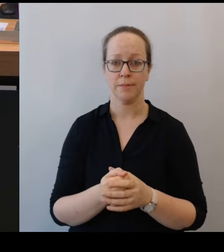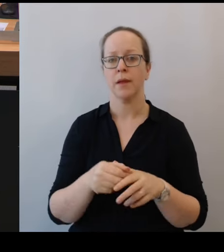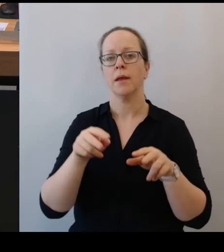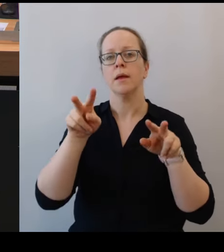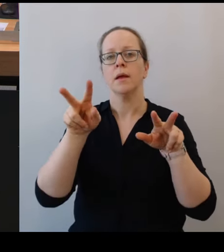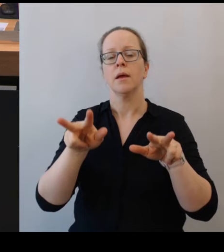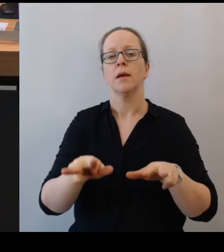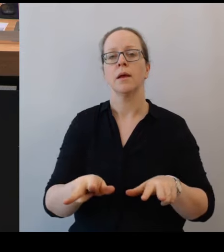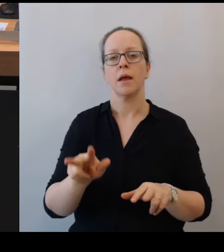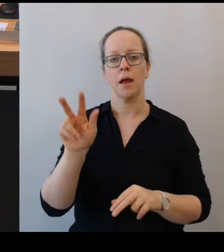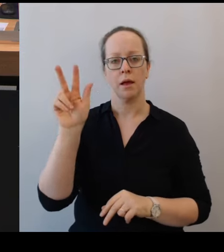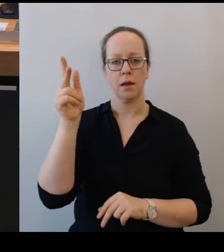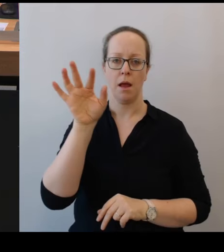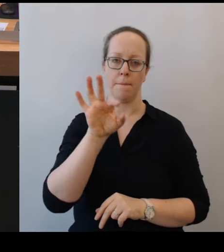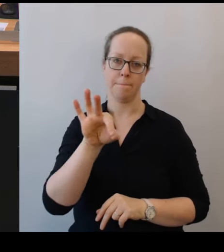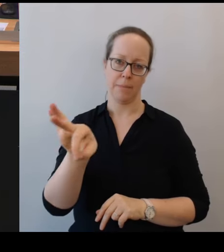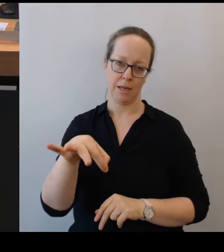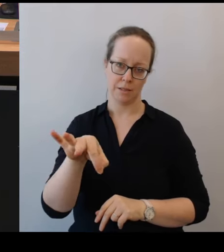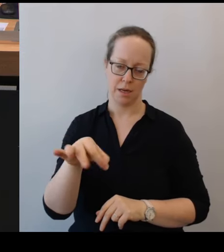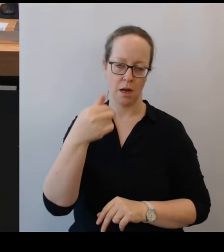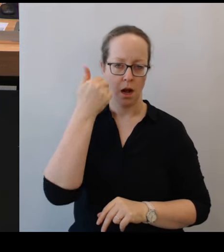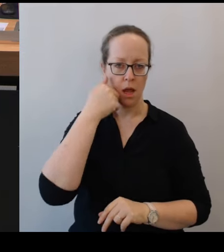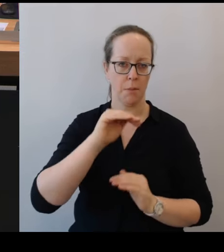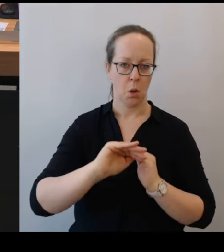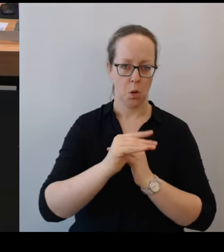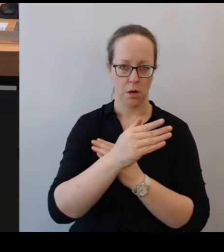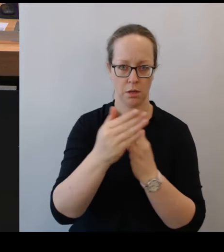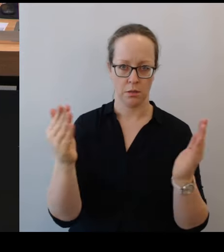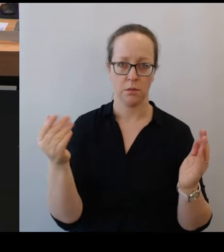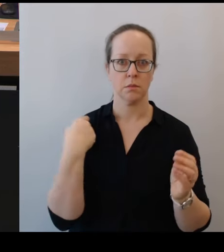Im Corona Lockdown haben wir als AfD im Mai 2020 unter der Drucksache